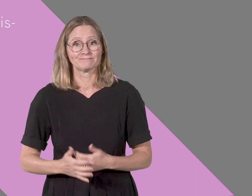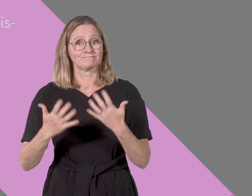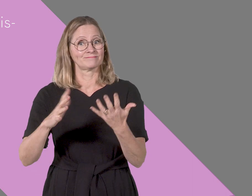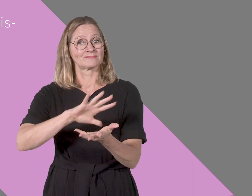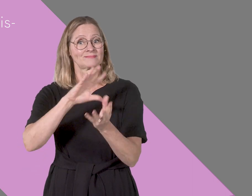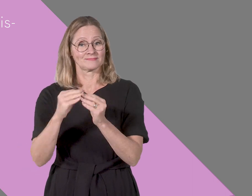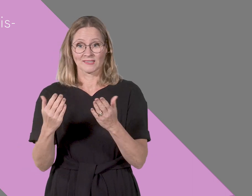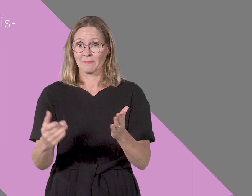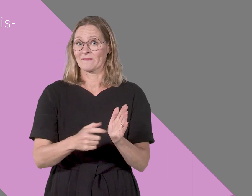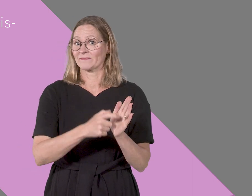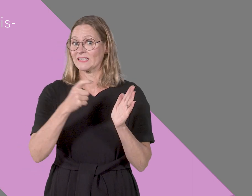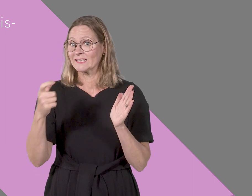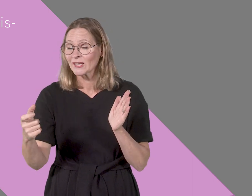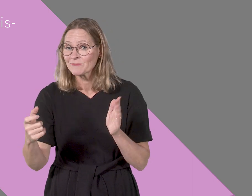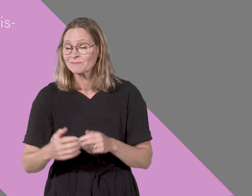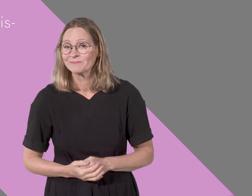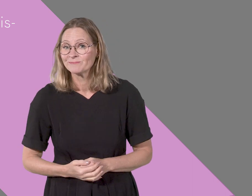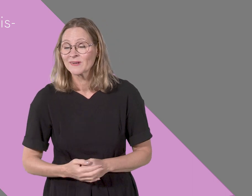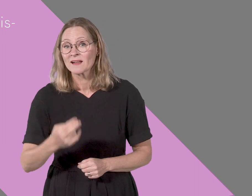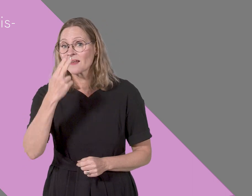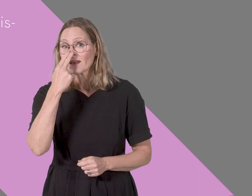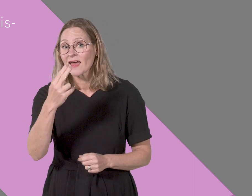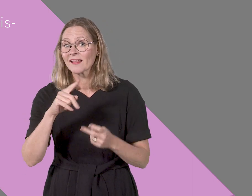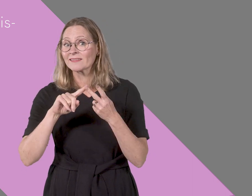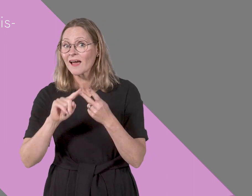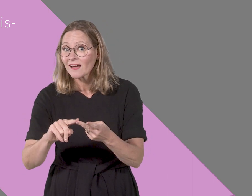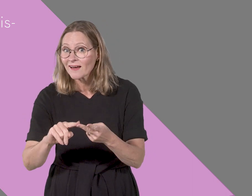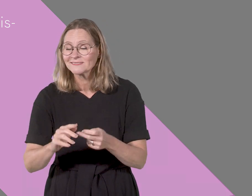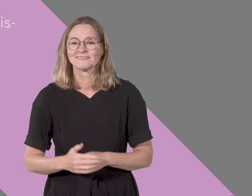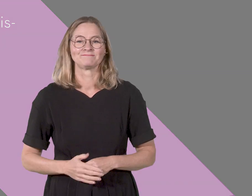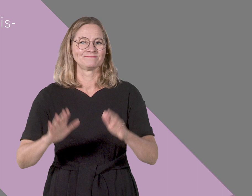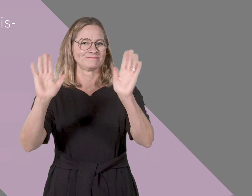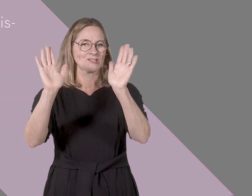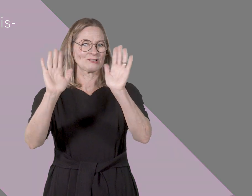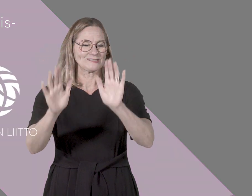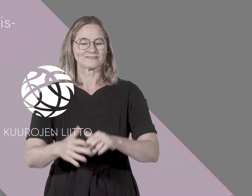Tässä kaikki tämän viikon osalta. Nähdään taas, moi moi!